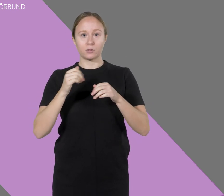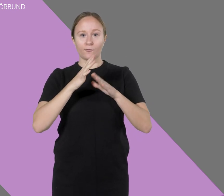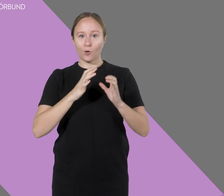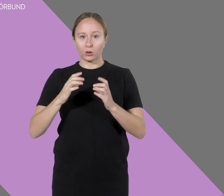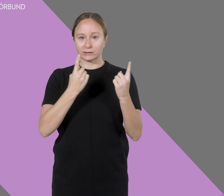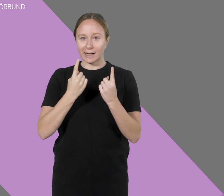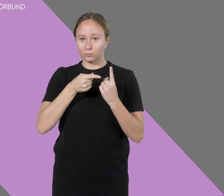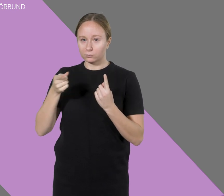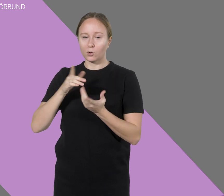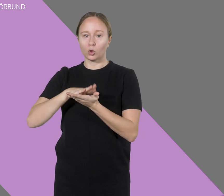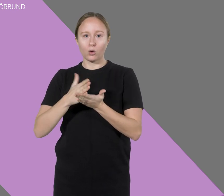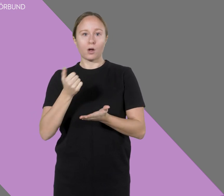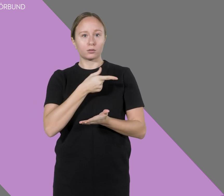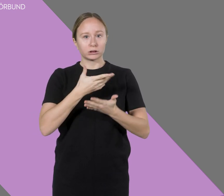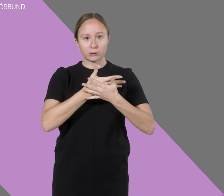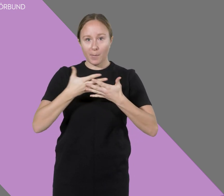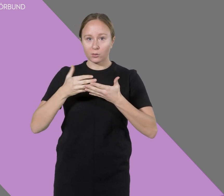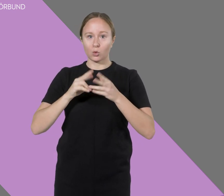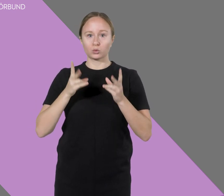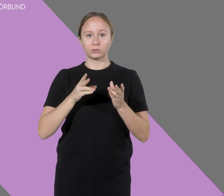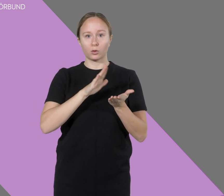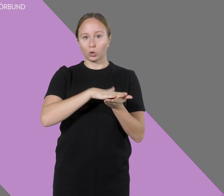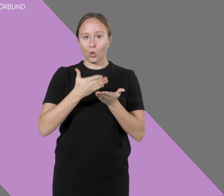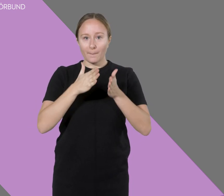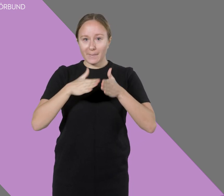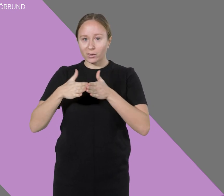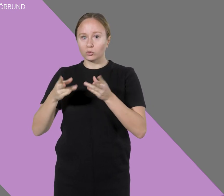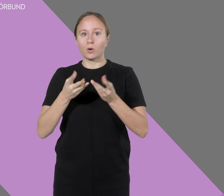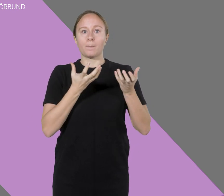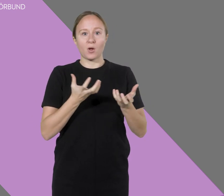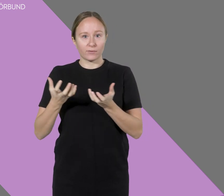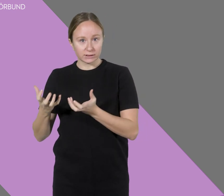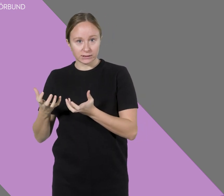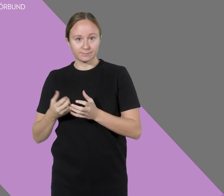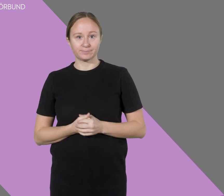som behövs i de mycket varierande hälsovårdsituationerna.